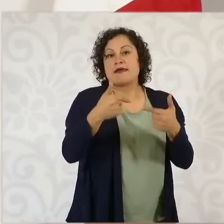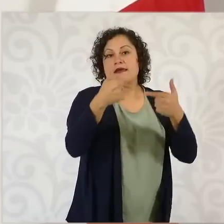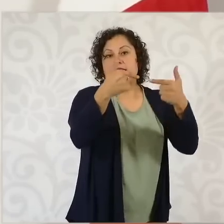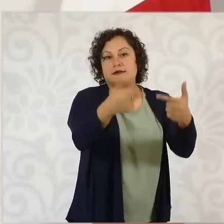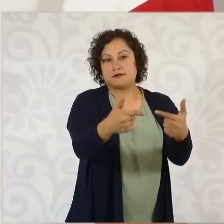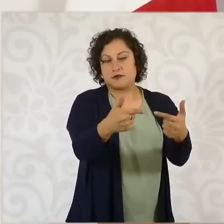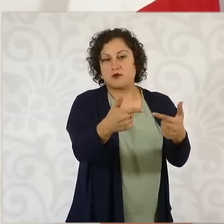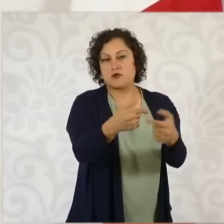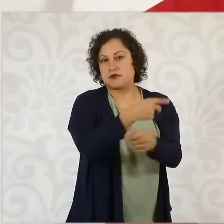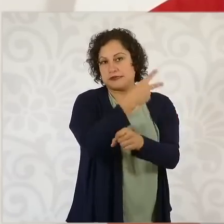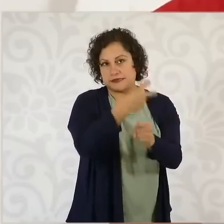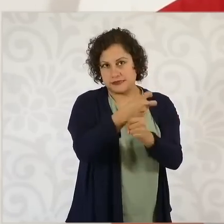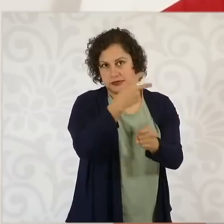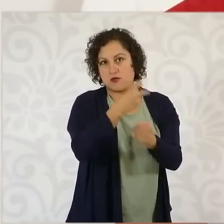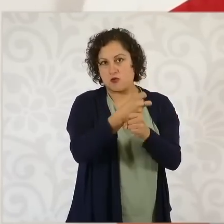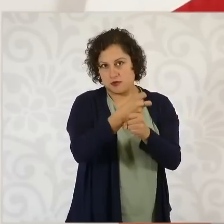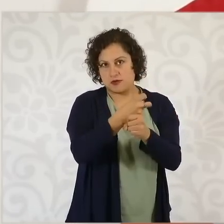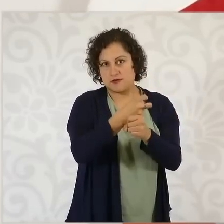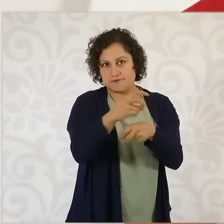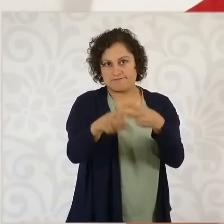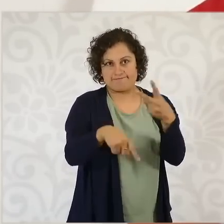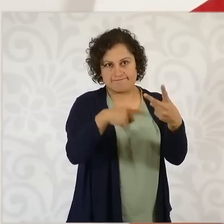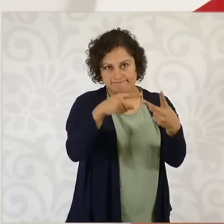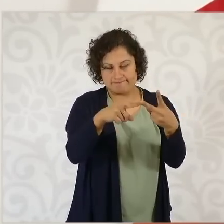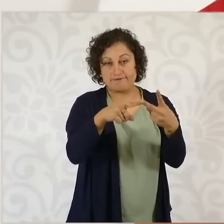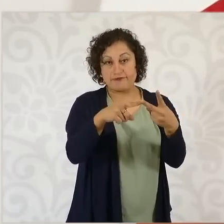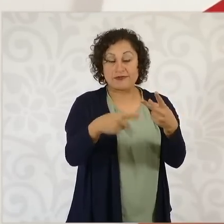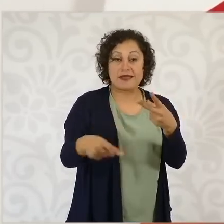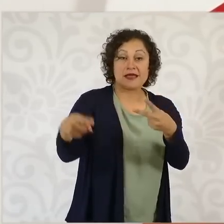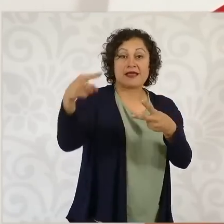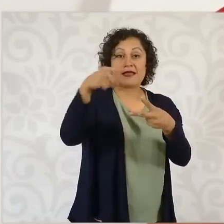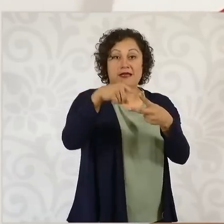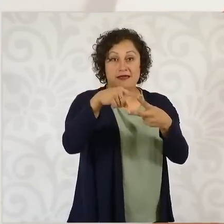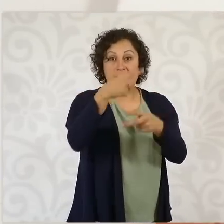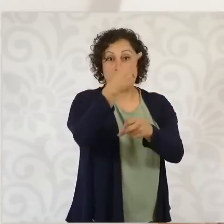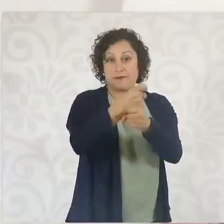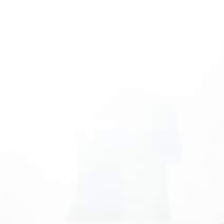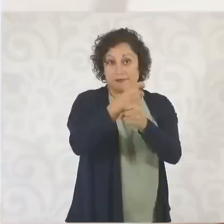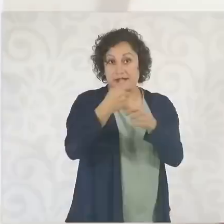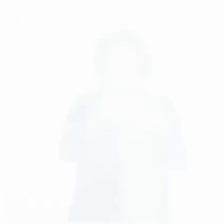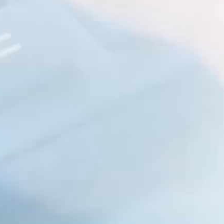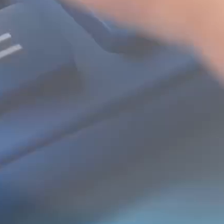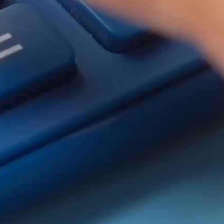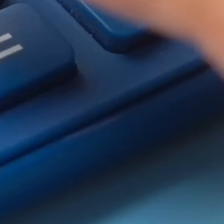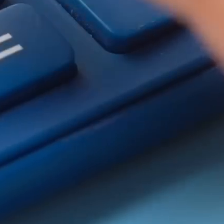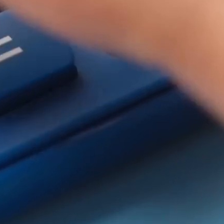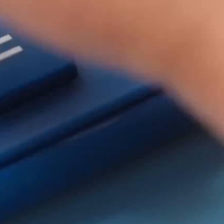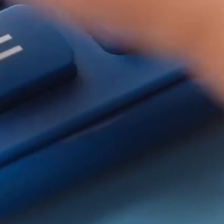pardo afirmó que su gobierno esperará hasta el próximo 2 de abril para determinar si aplicará